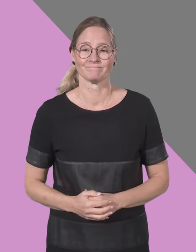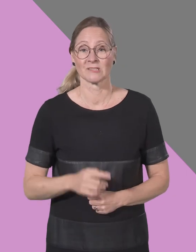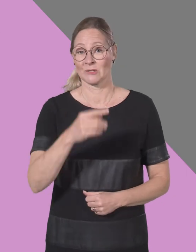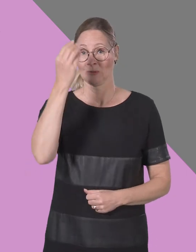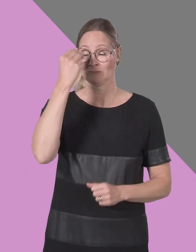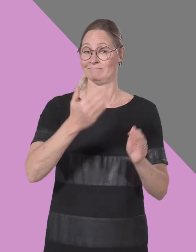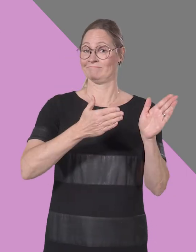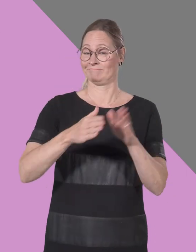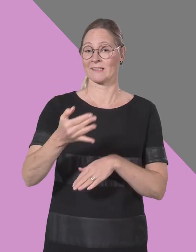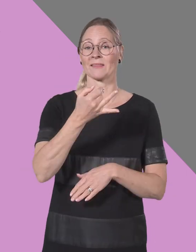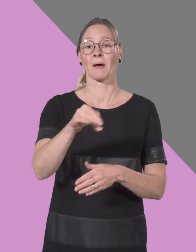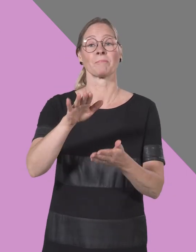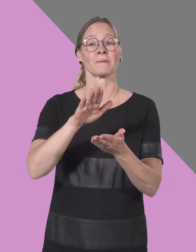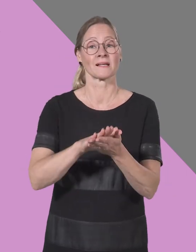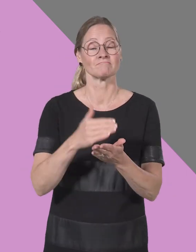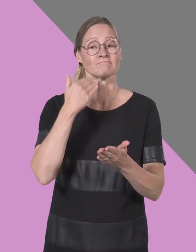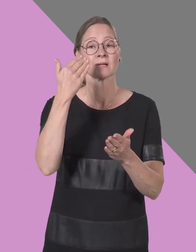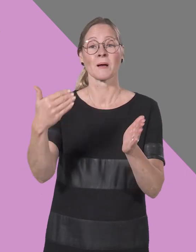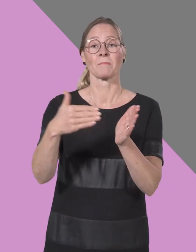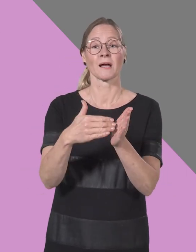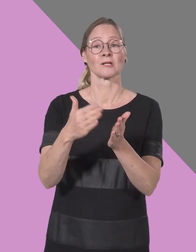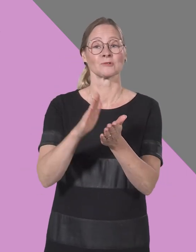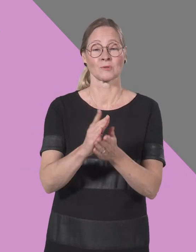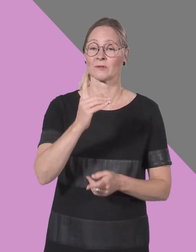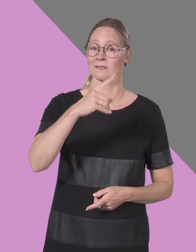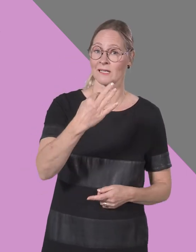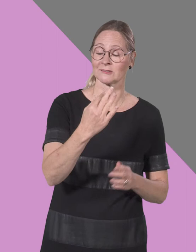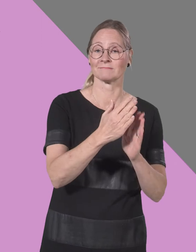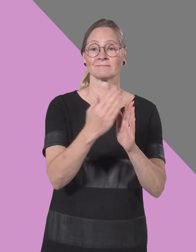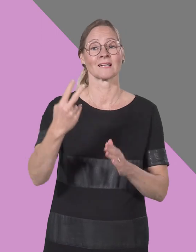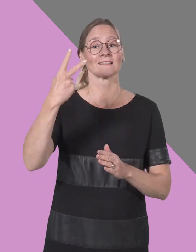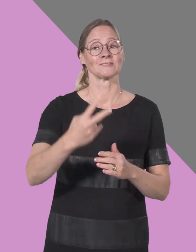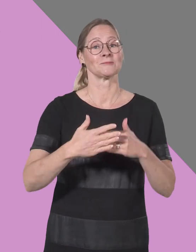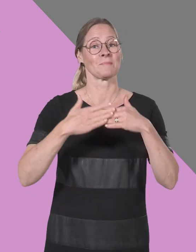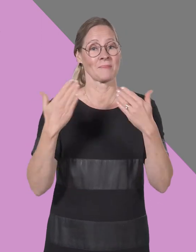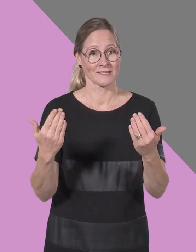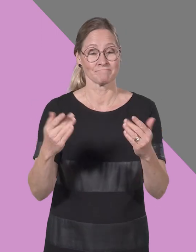Kurssi järjestetään Tampereella 18.-20.11.2022, -